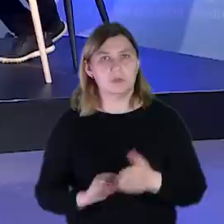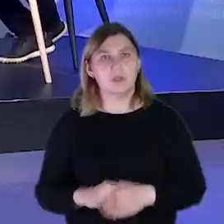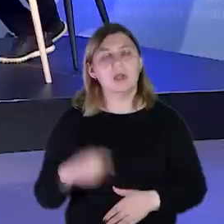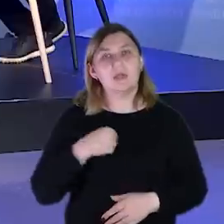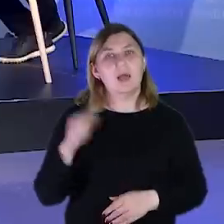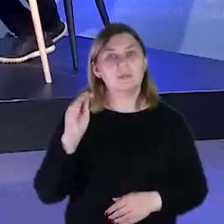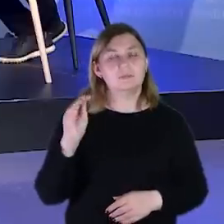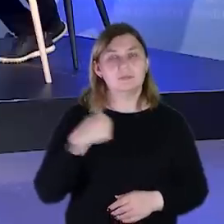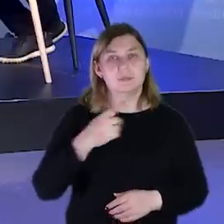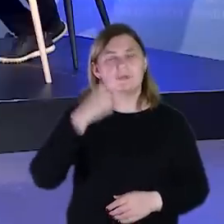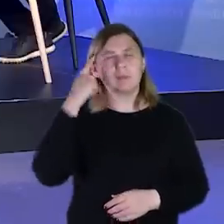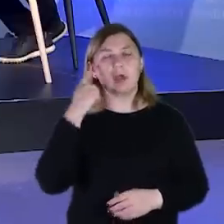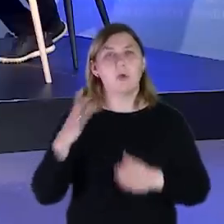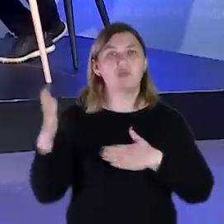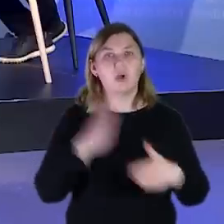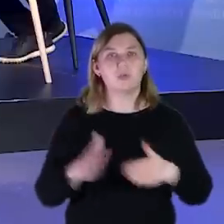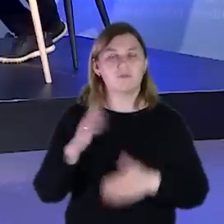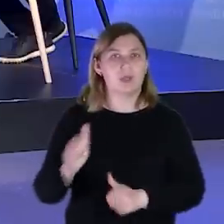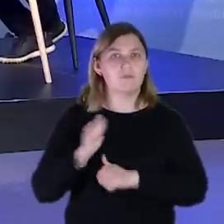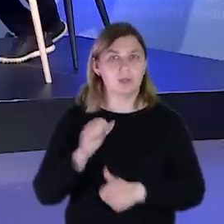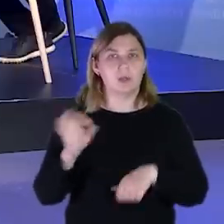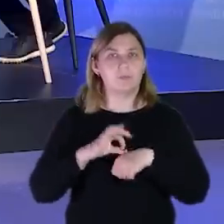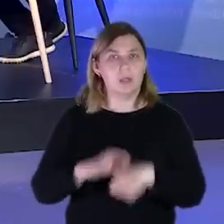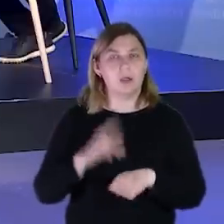tutaj wspomniałem o tym przysposobieniu wojskowym, prowadzonym przez Korpus Ochrony